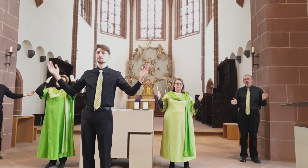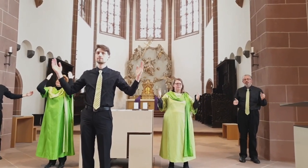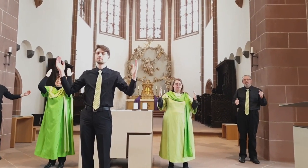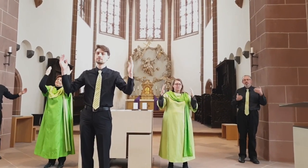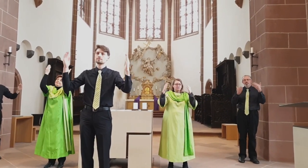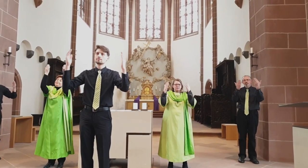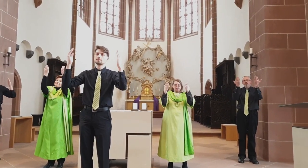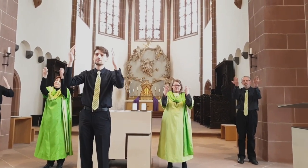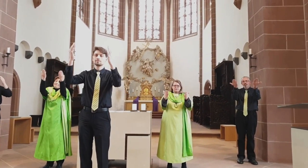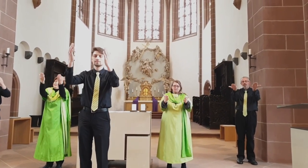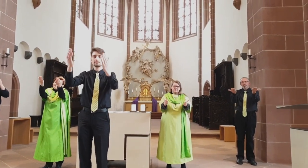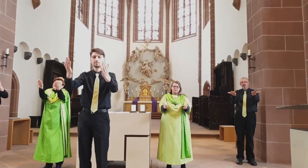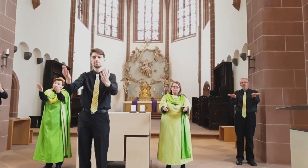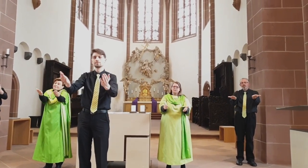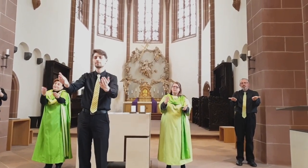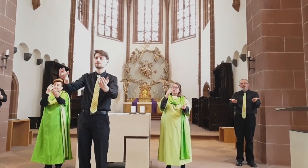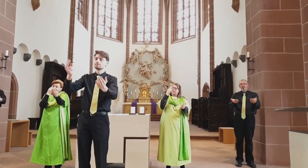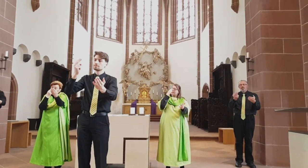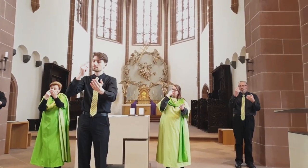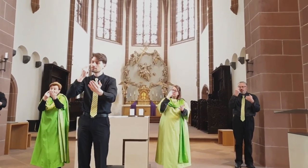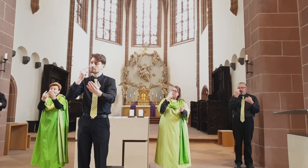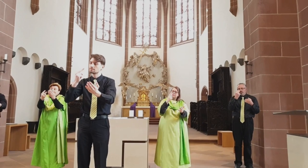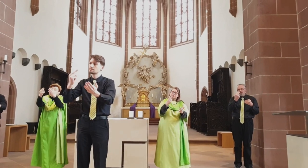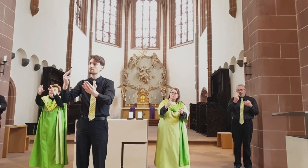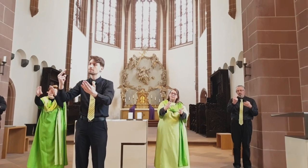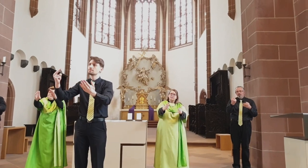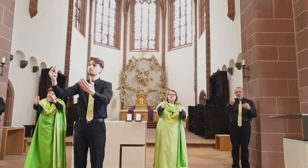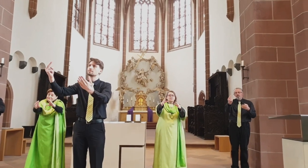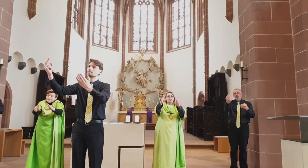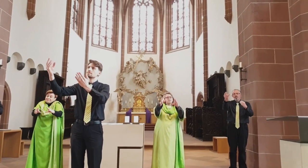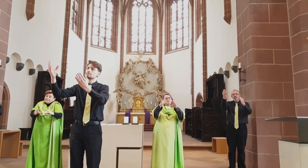was dein Mund nicht sagen kann.